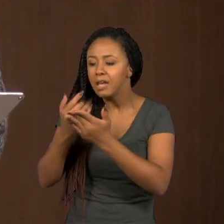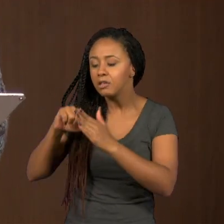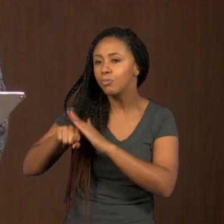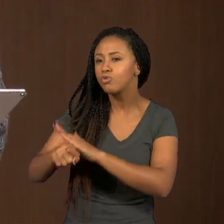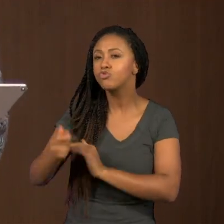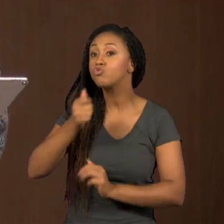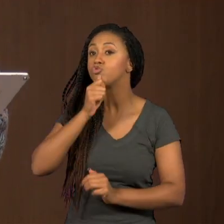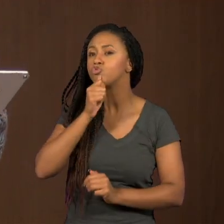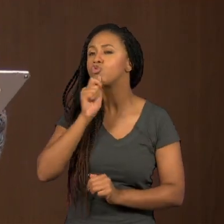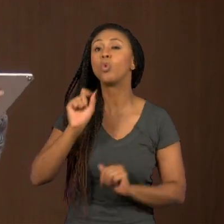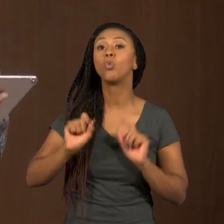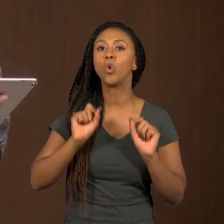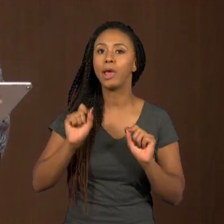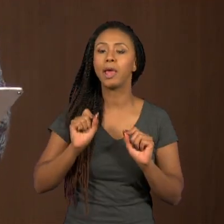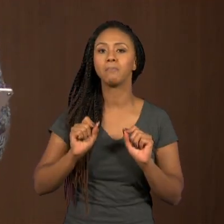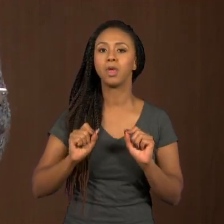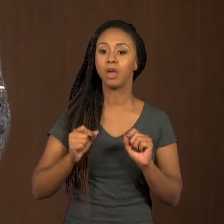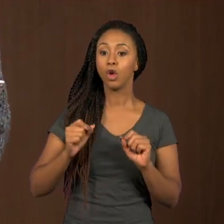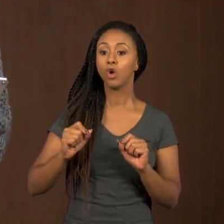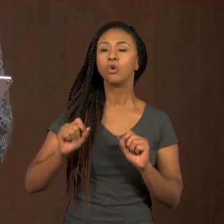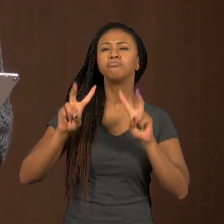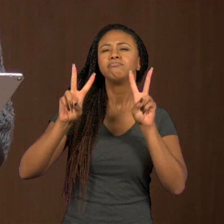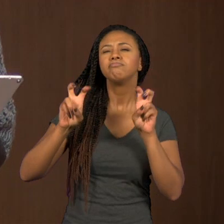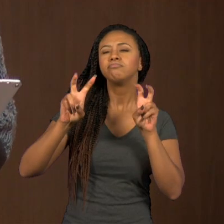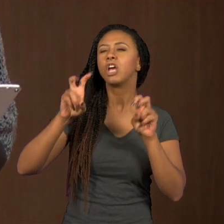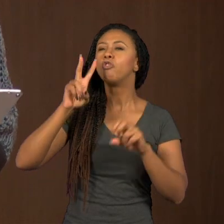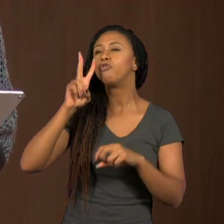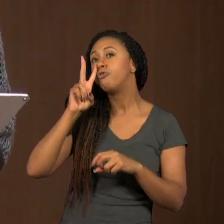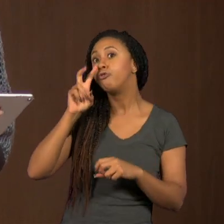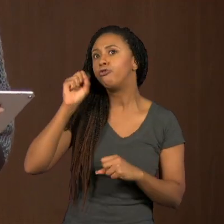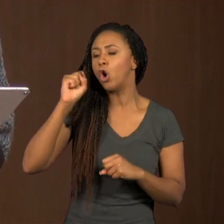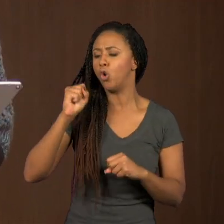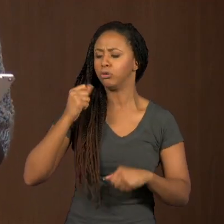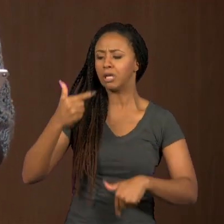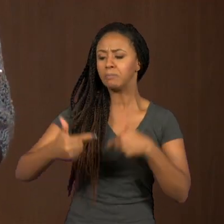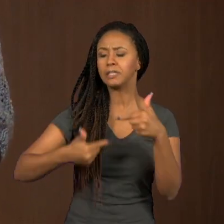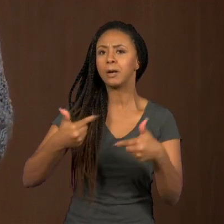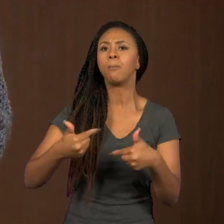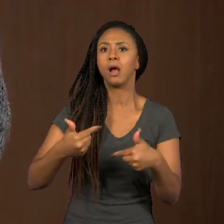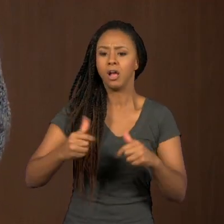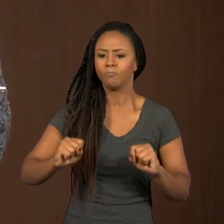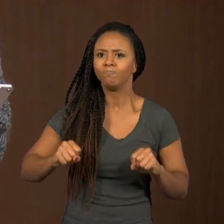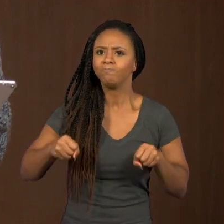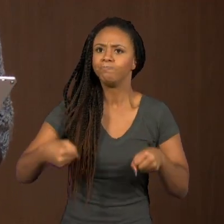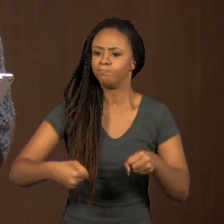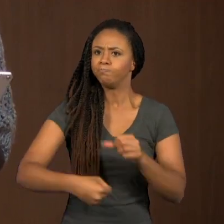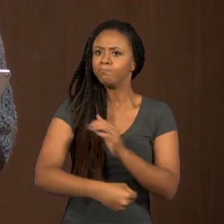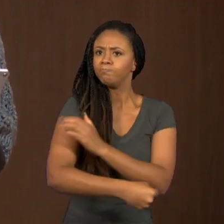FORÇA QUE É A FORÇA DO TRABALHO E EU ME REFIRO AO TRABALHO BRAÇAL E, AUTOMATICAMENTE, ÀS CLASSES